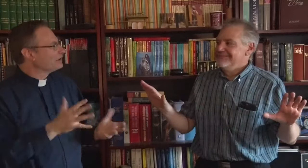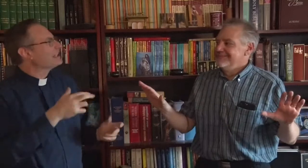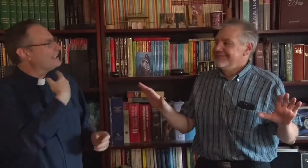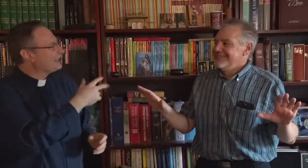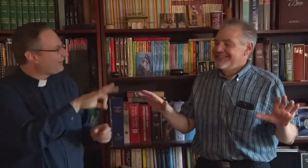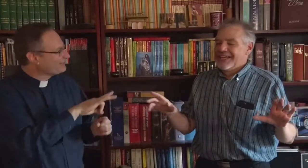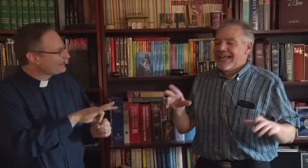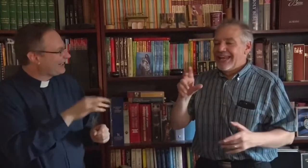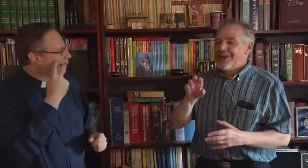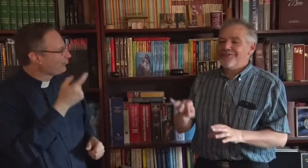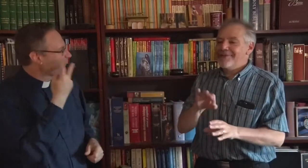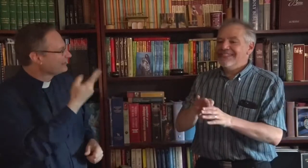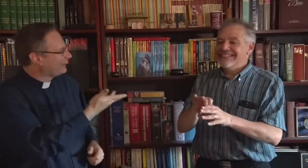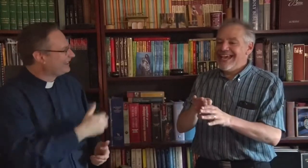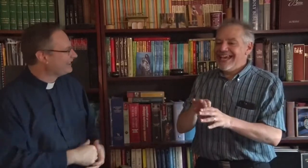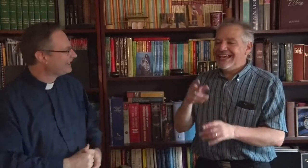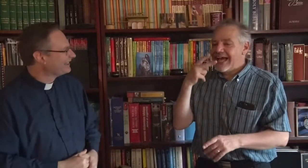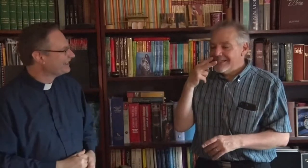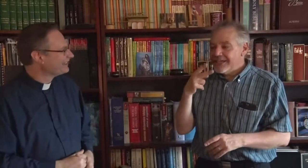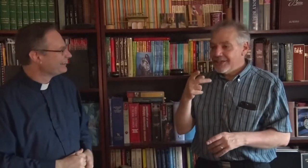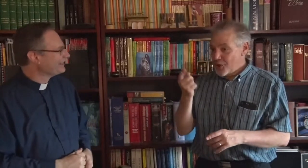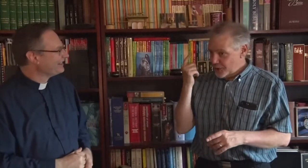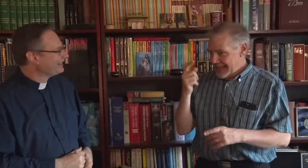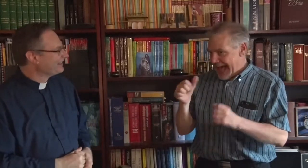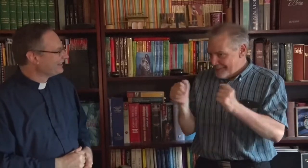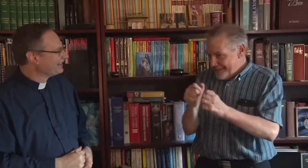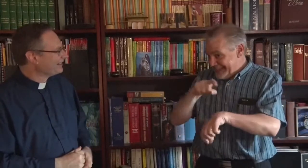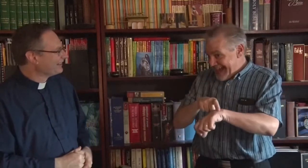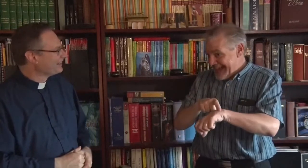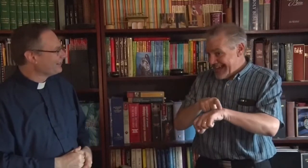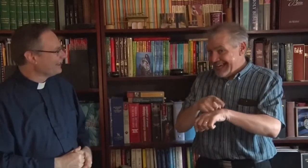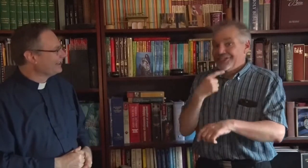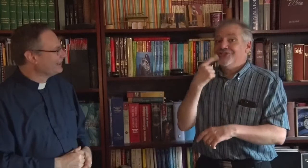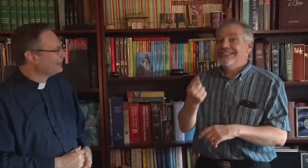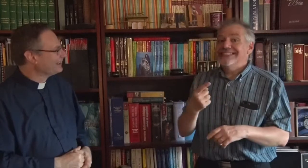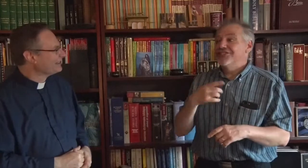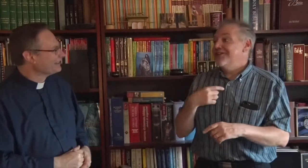Que dit le pharmacien quand tu as dit cela? Le pharmacien..En même temps j’ai dit…